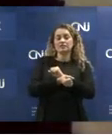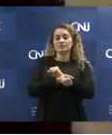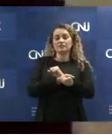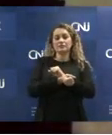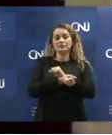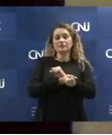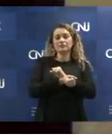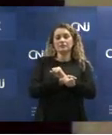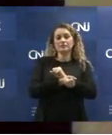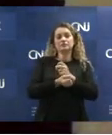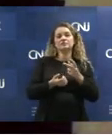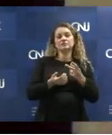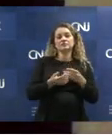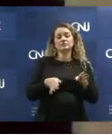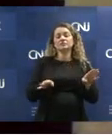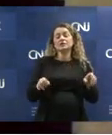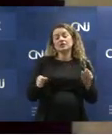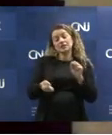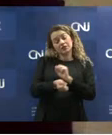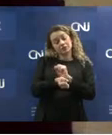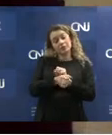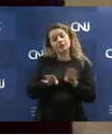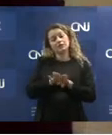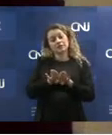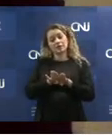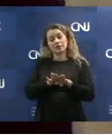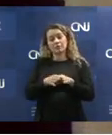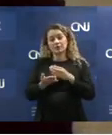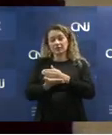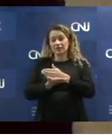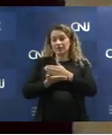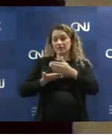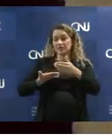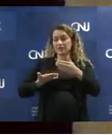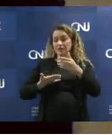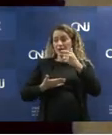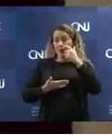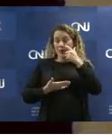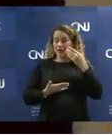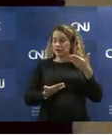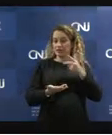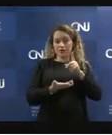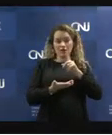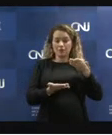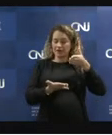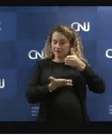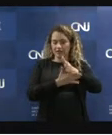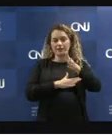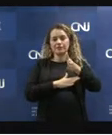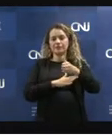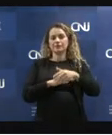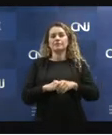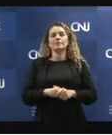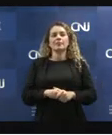pela improcedência do prosseguimento do feito. Obrigado,